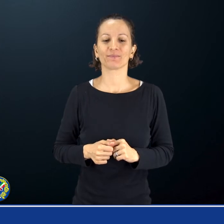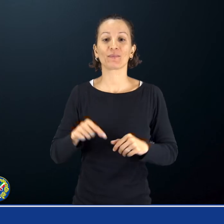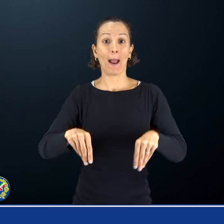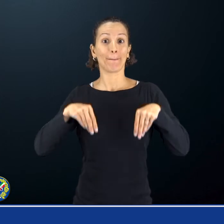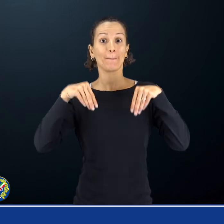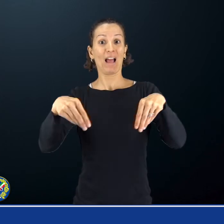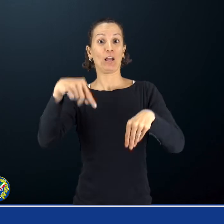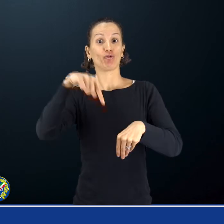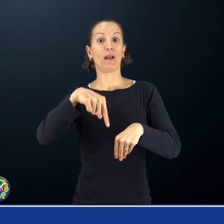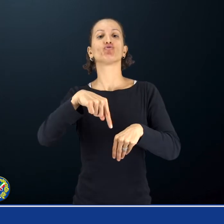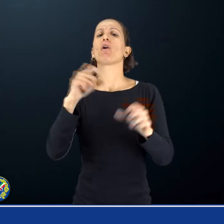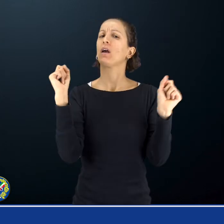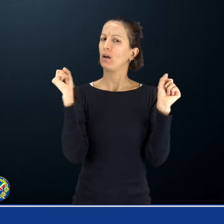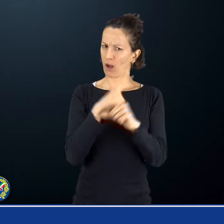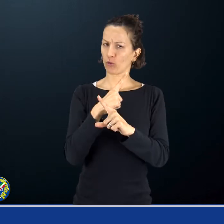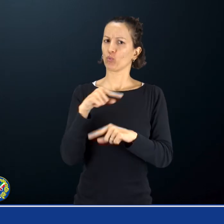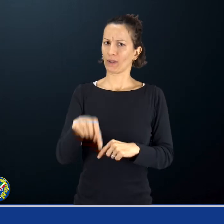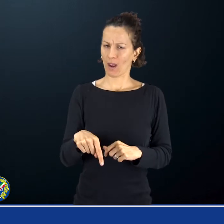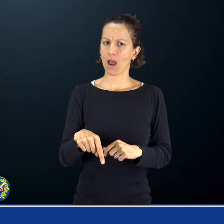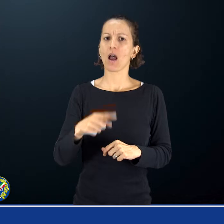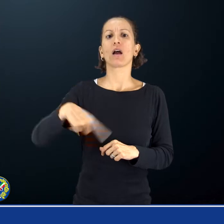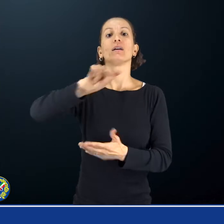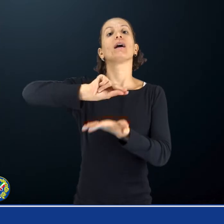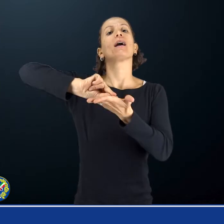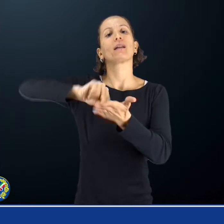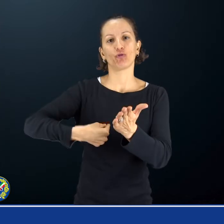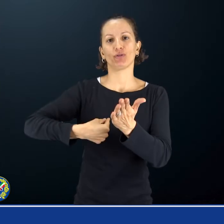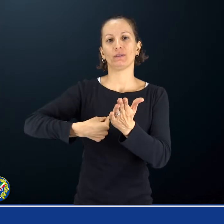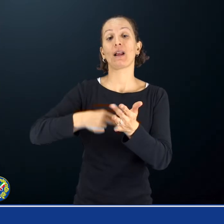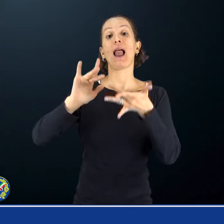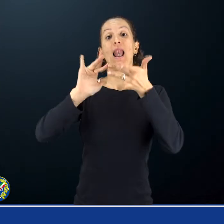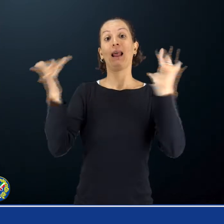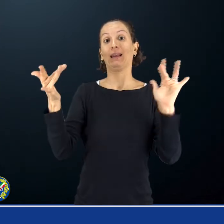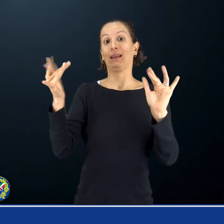La partecipazione è gratuita, previa registrazione al seguente link: